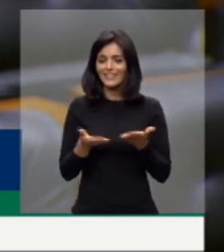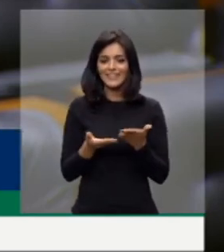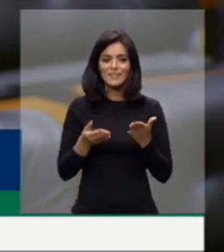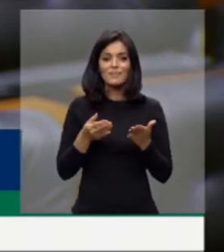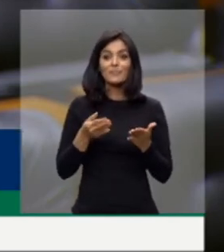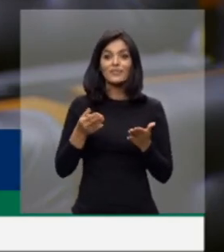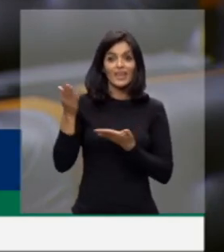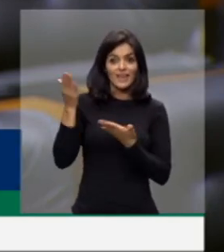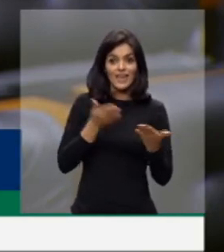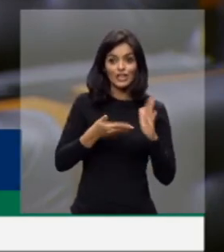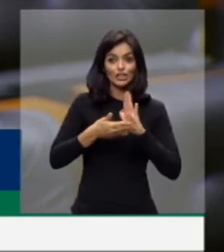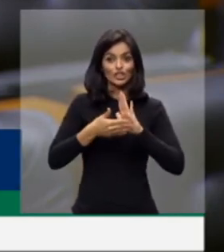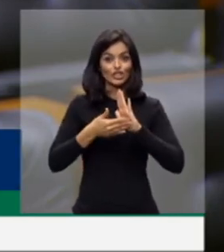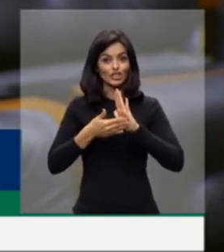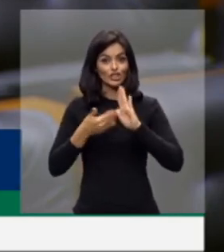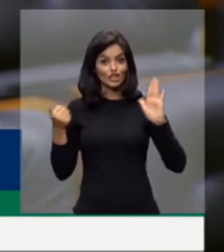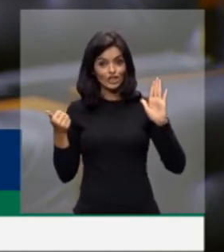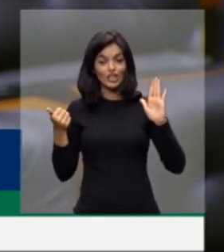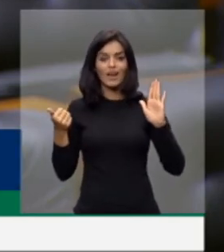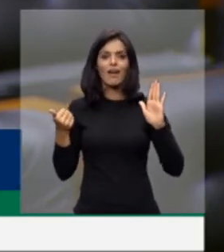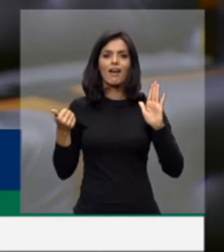AQUI JÁ, ESSA MEDIDA PROVISÓRIA TRAZ, NA VERDADE, UMA INICIATIVA MUITO RUIM PARA